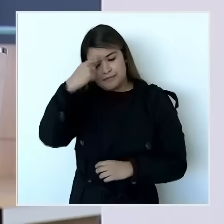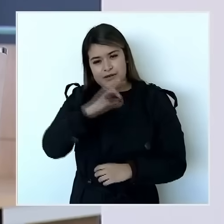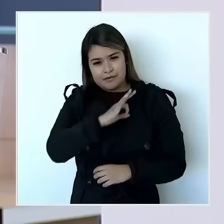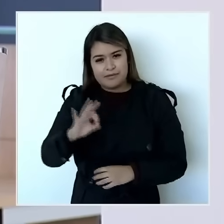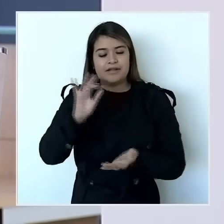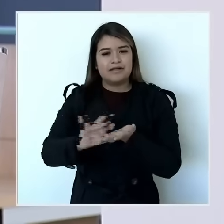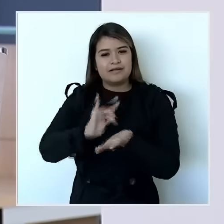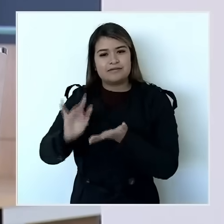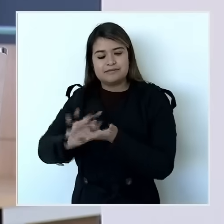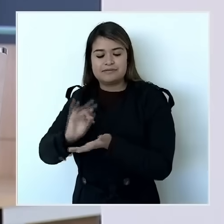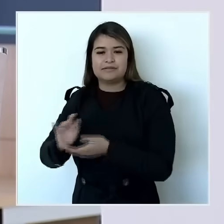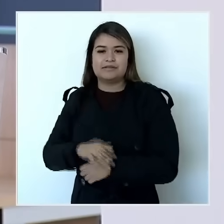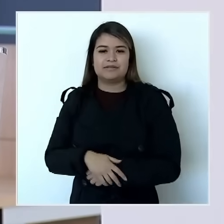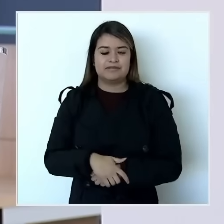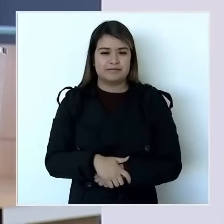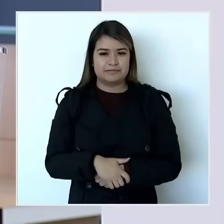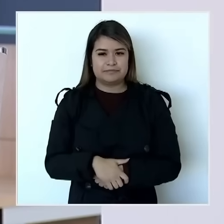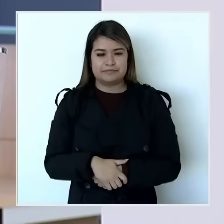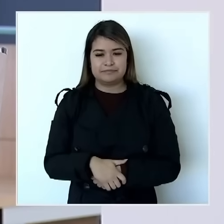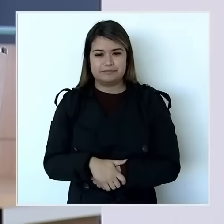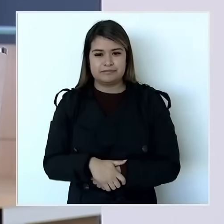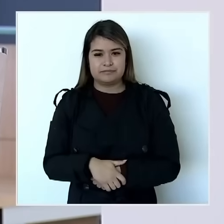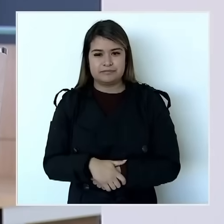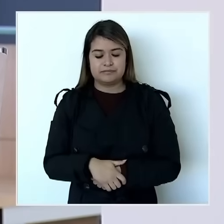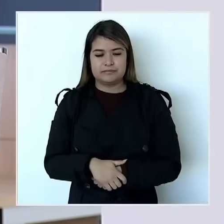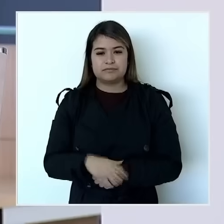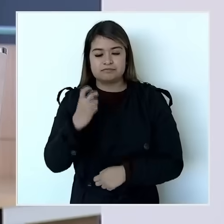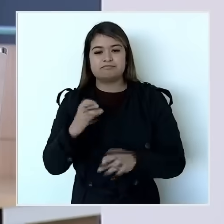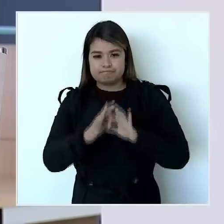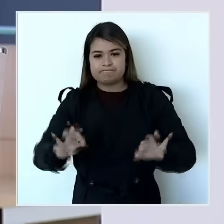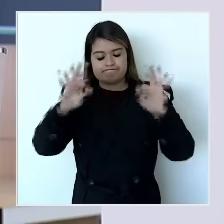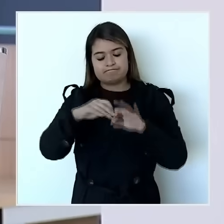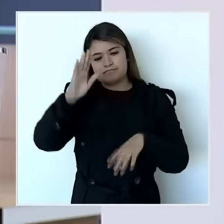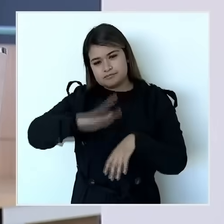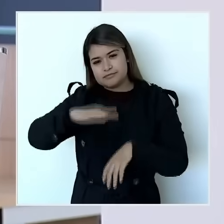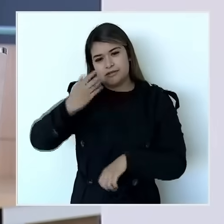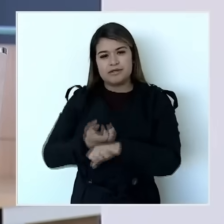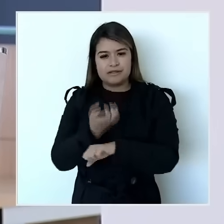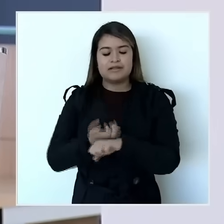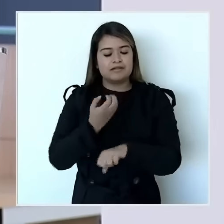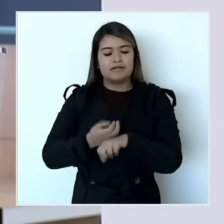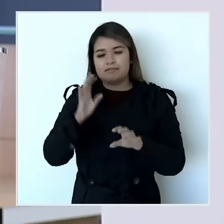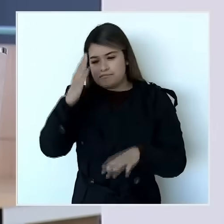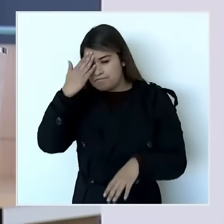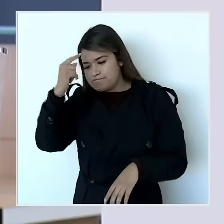modernizar la infraestructura estratégica y consolidar un estado más eficiente y sólido.